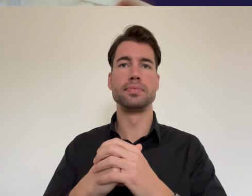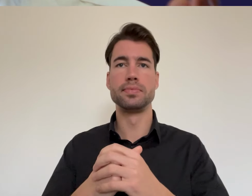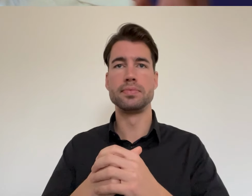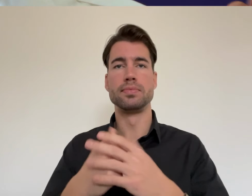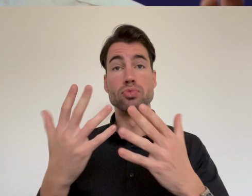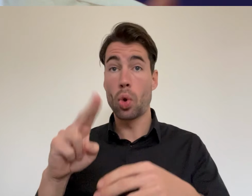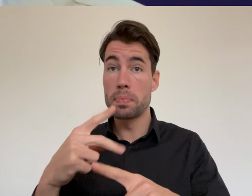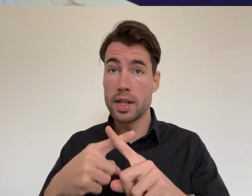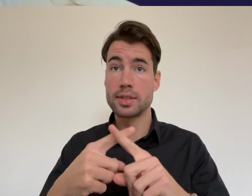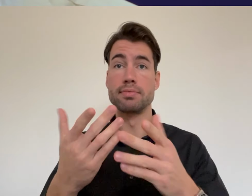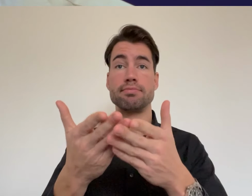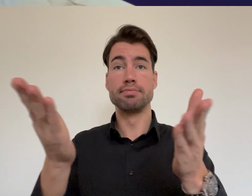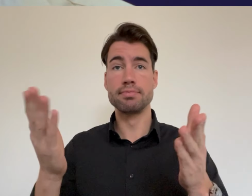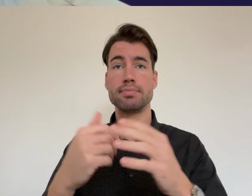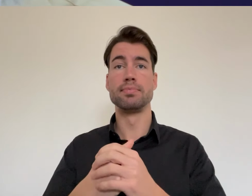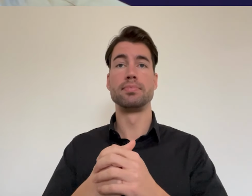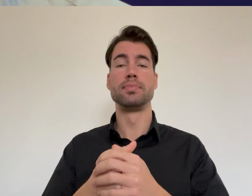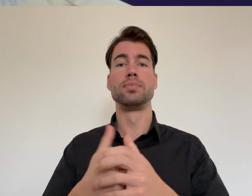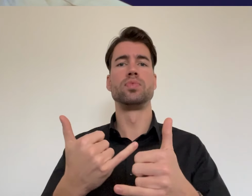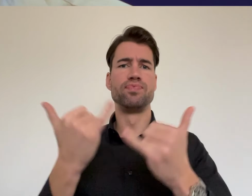Nogmaals: om te zorgen dat zoveel mogelijk mensen aan kunnen haken.